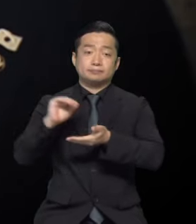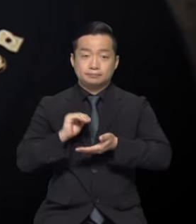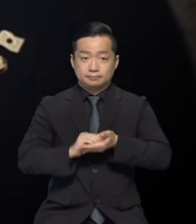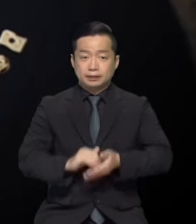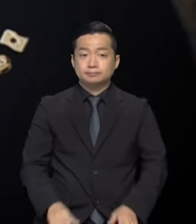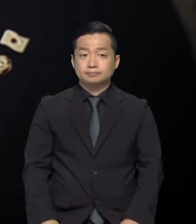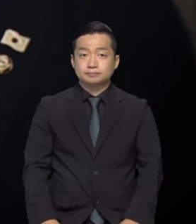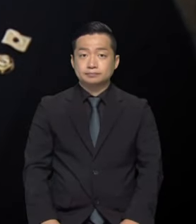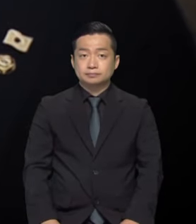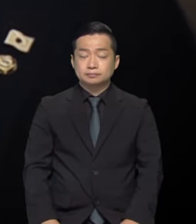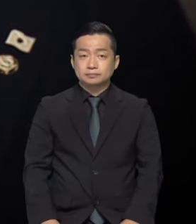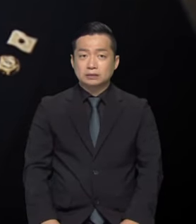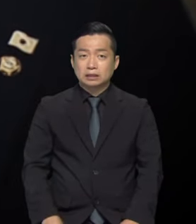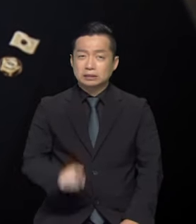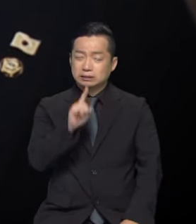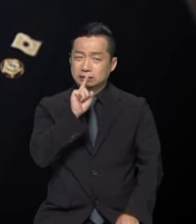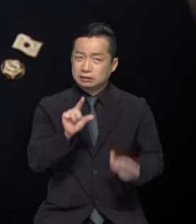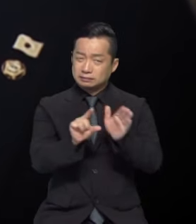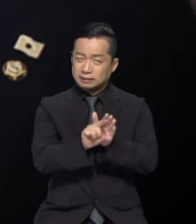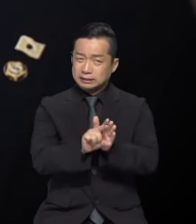제보 신빙성이 크지 않아 문제제기에 나서지 않았다는 겁니다.